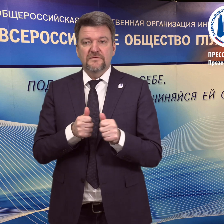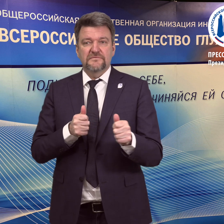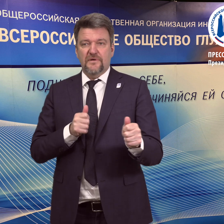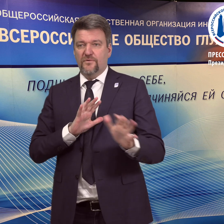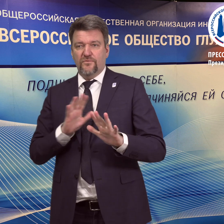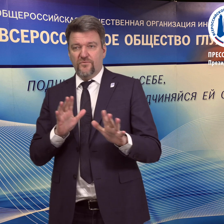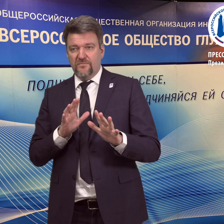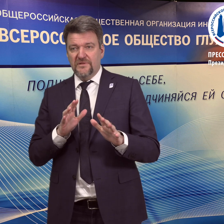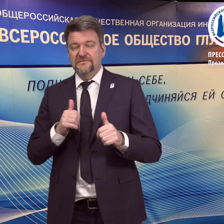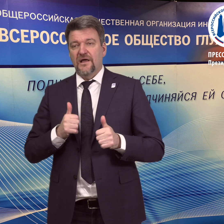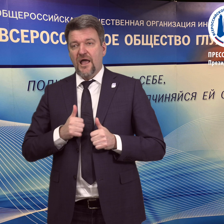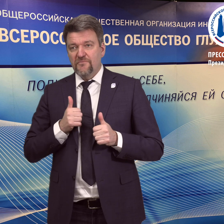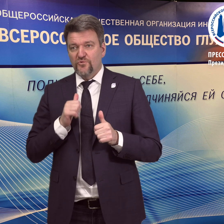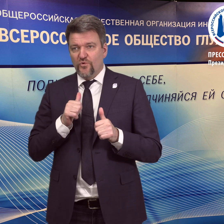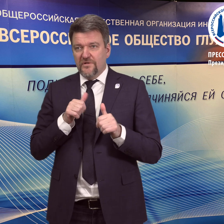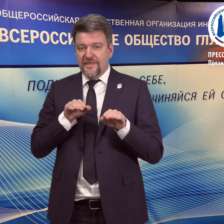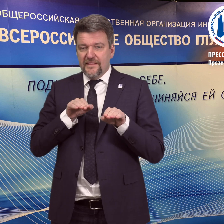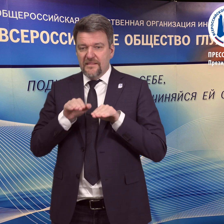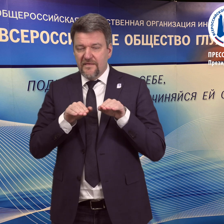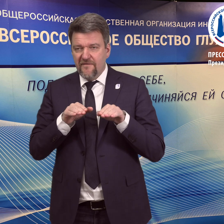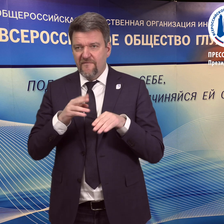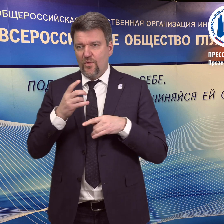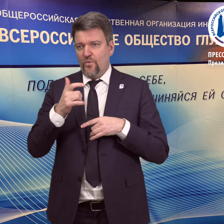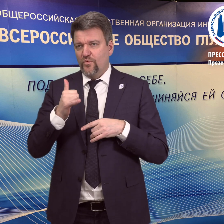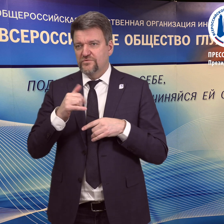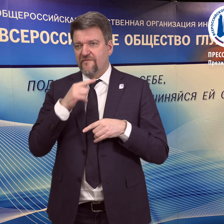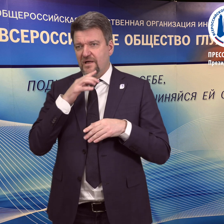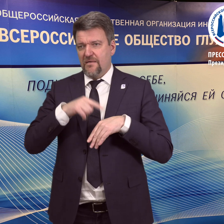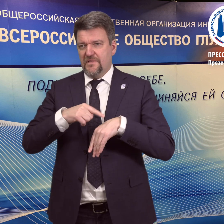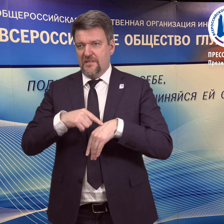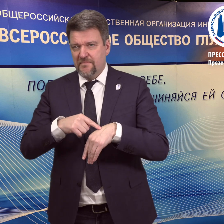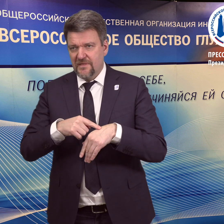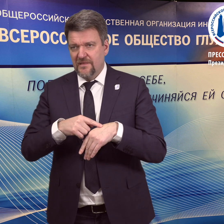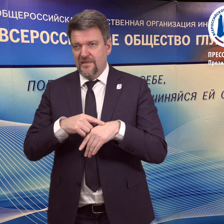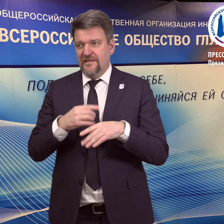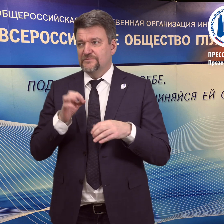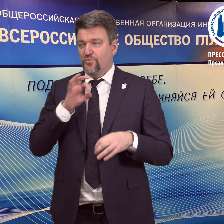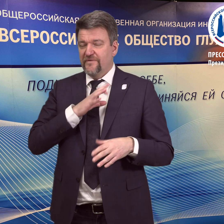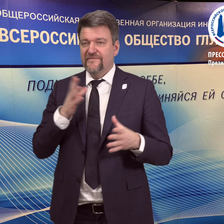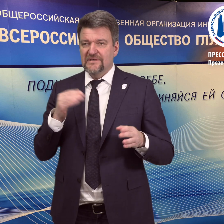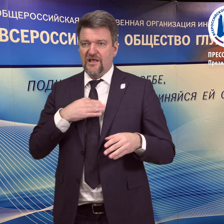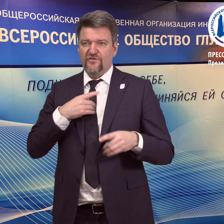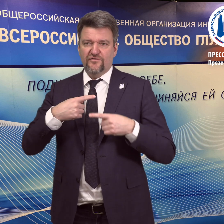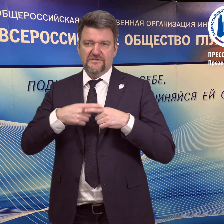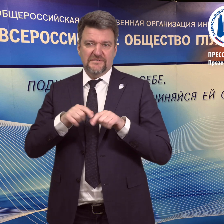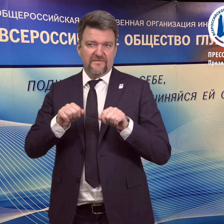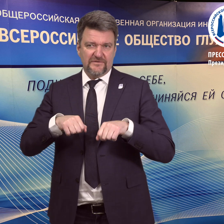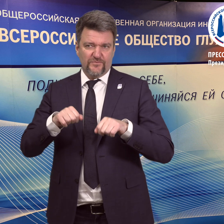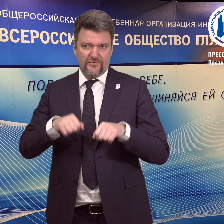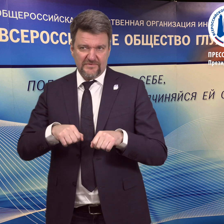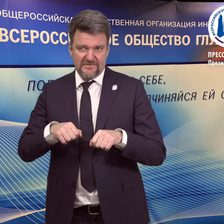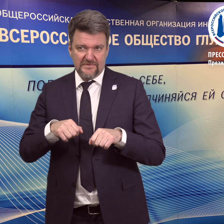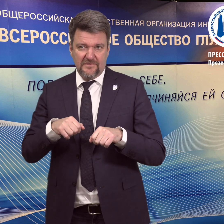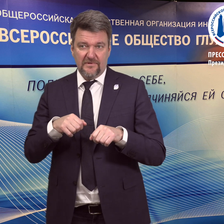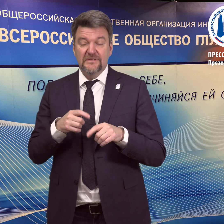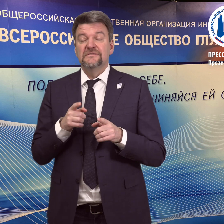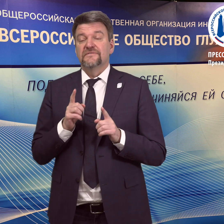ВОГ тоже не отстает, старается идти в ногу со временем, используя все технические возможности.